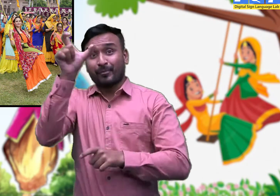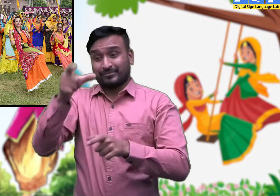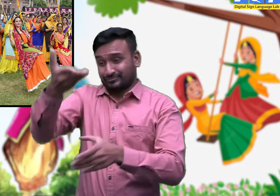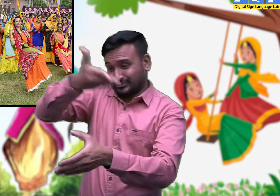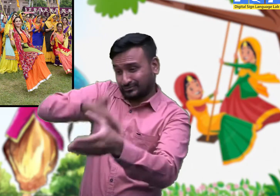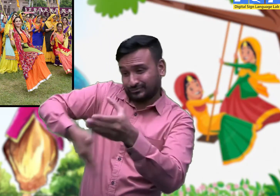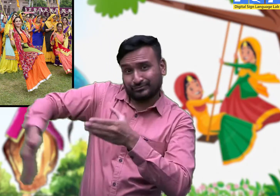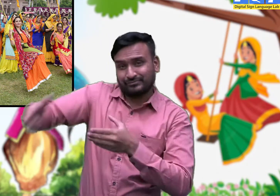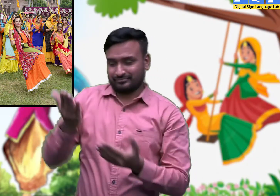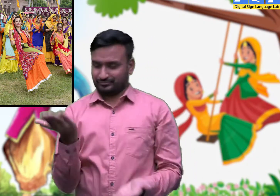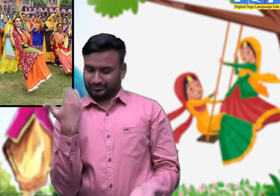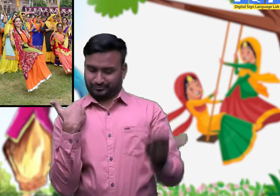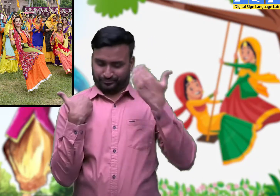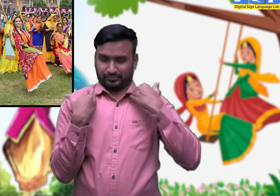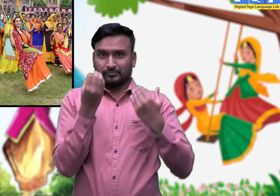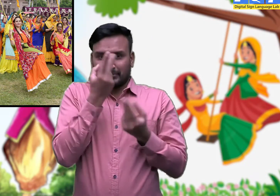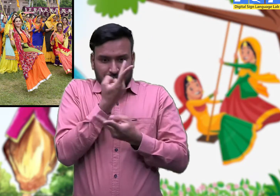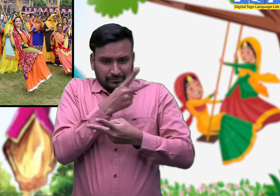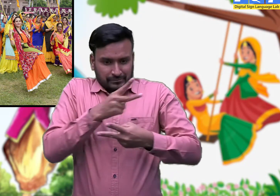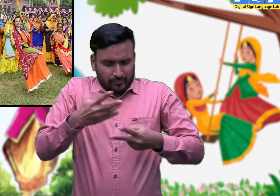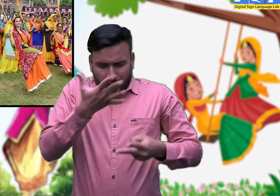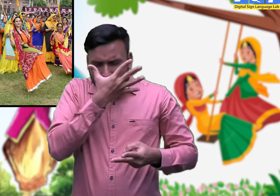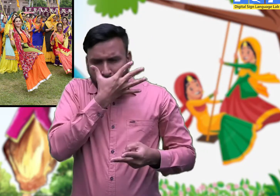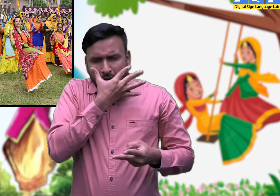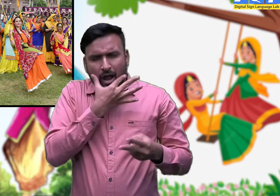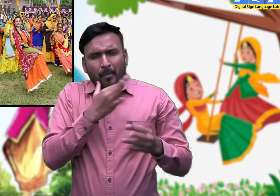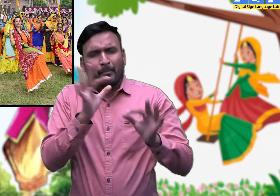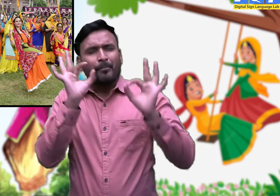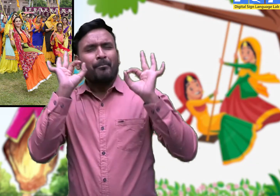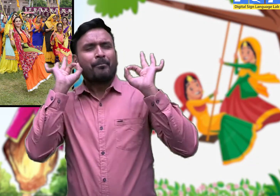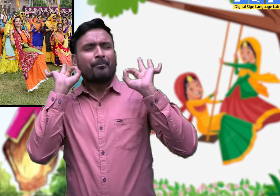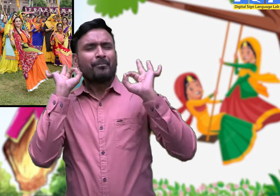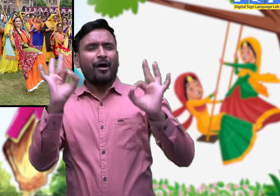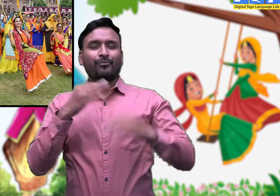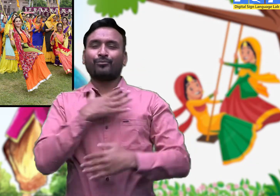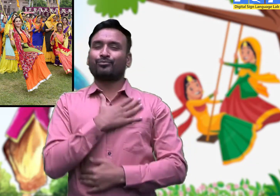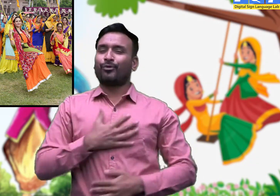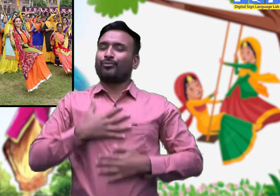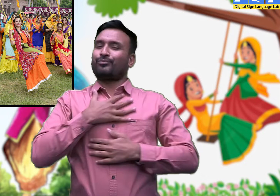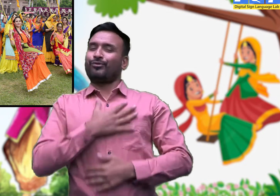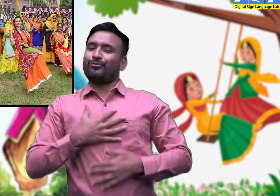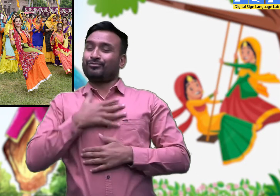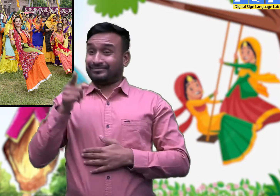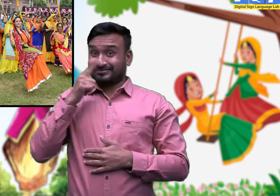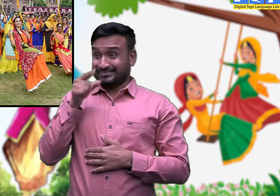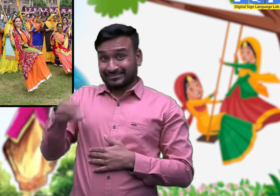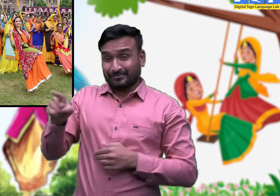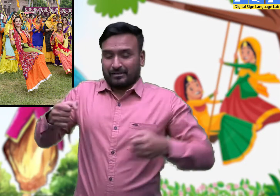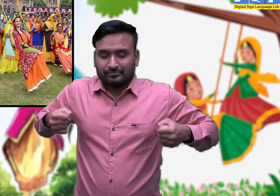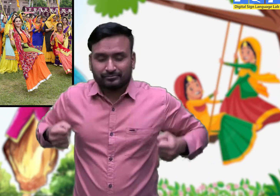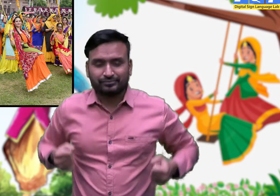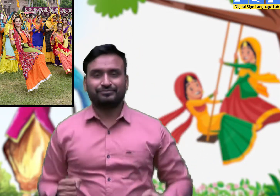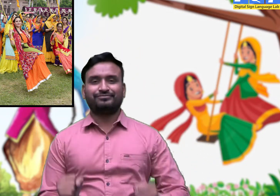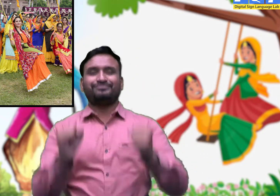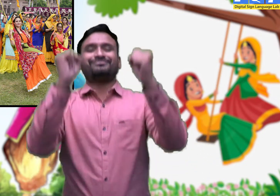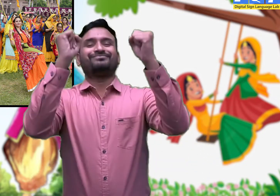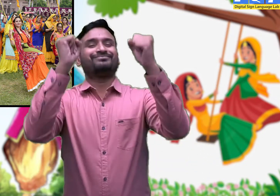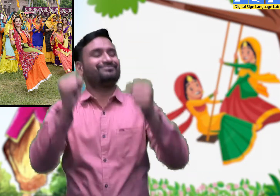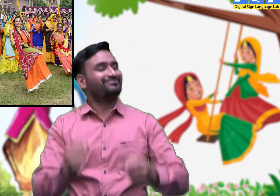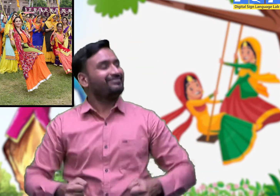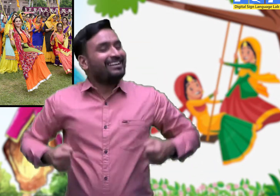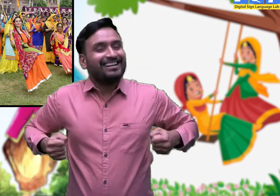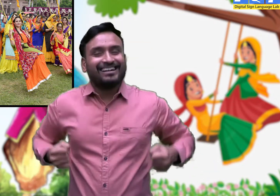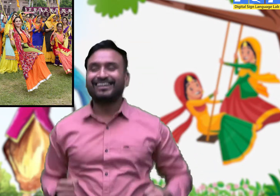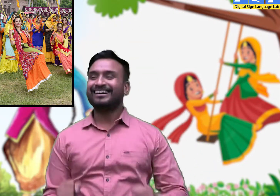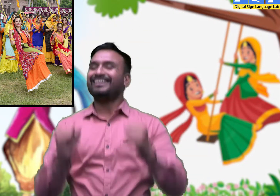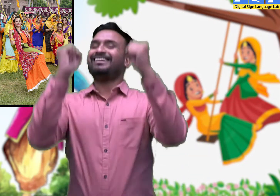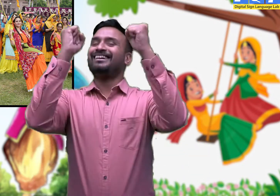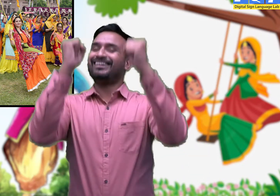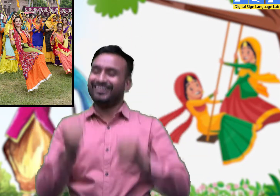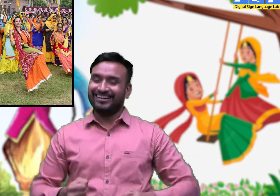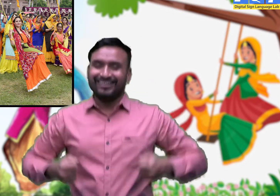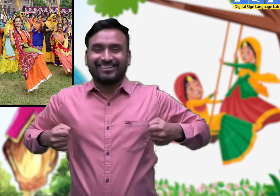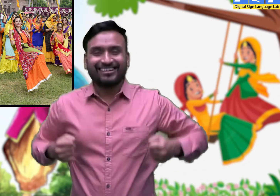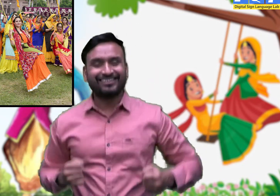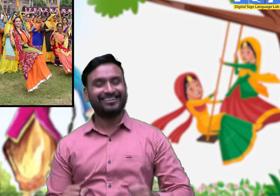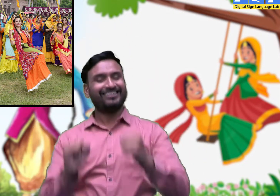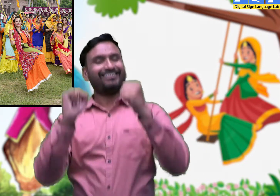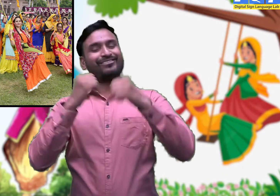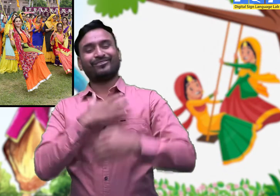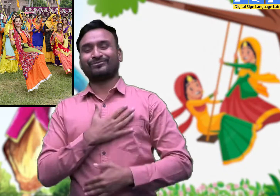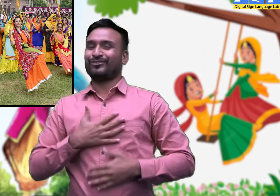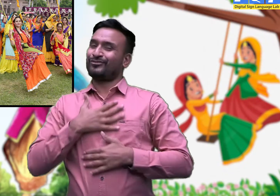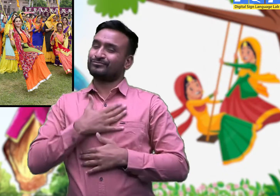इस दिन जहाँ झूलों पर रंग-बिरंगी ओढ़नियाँ लहराती हैं;